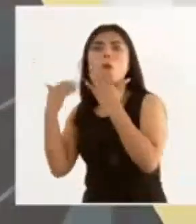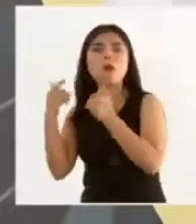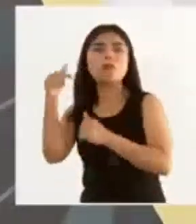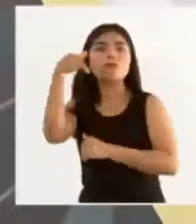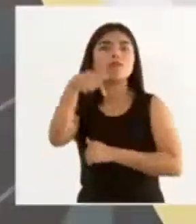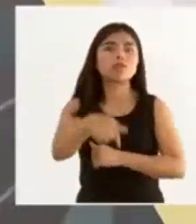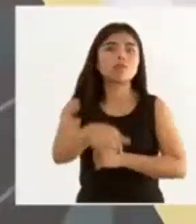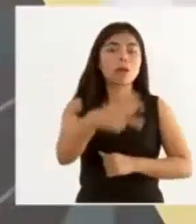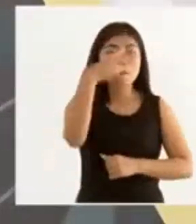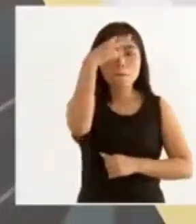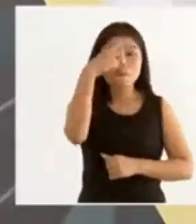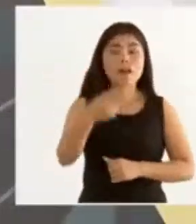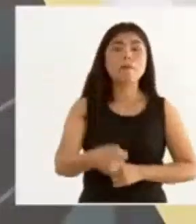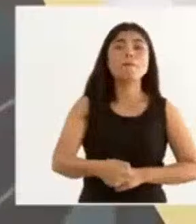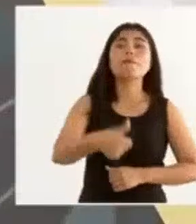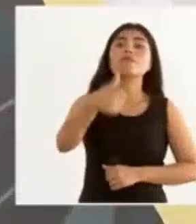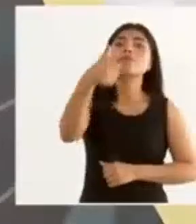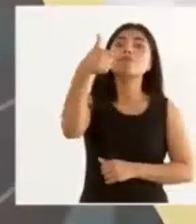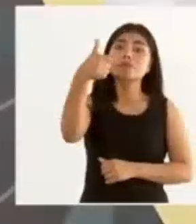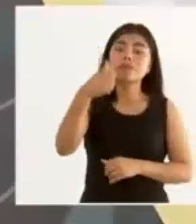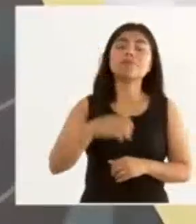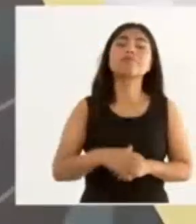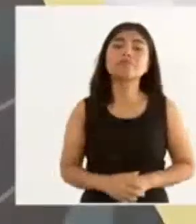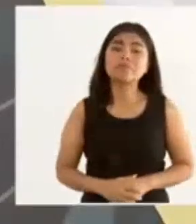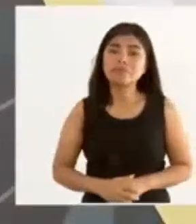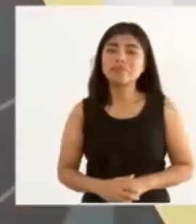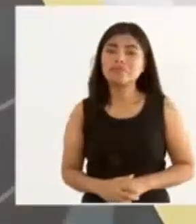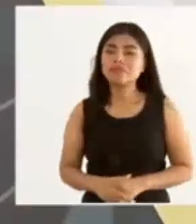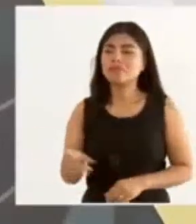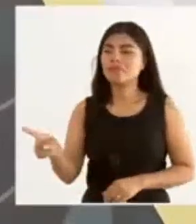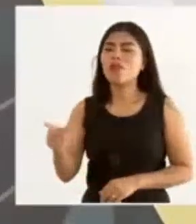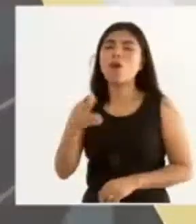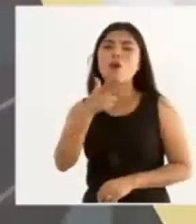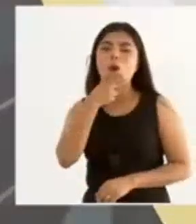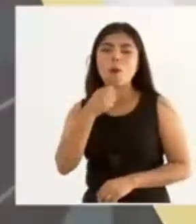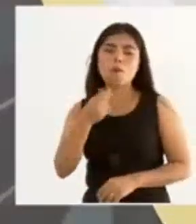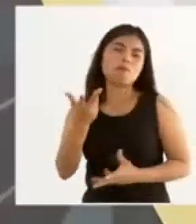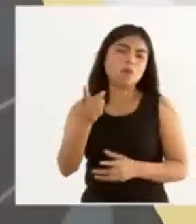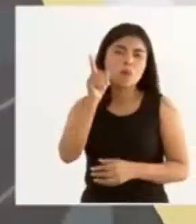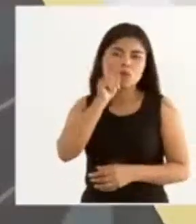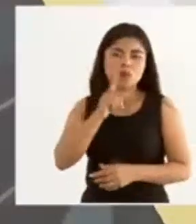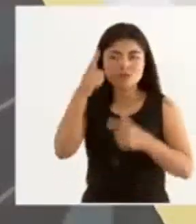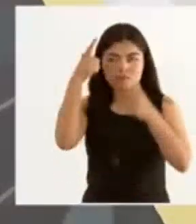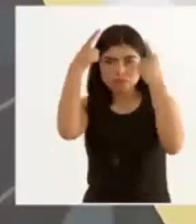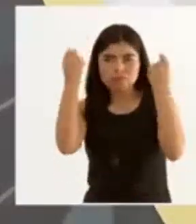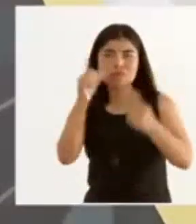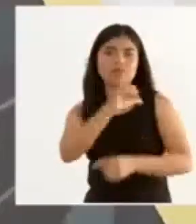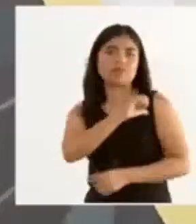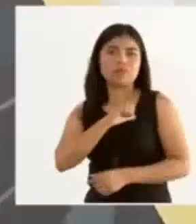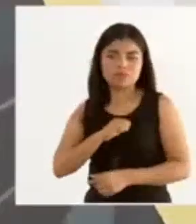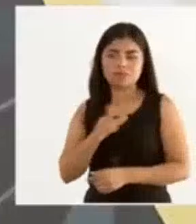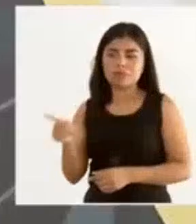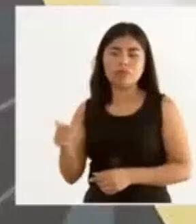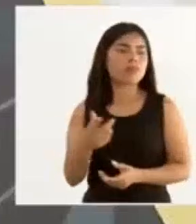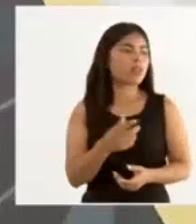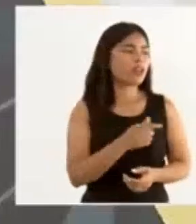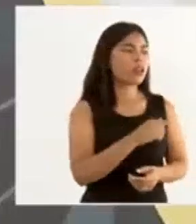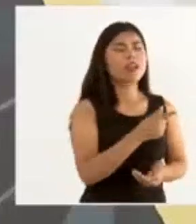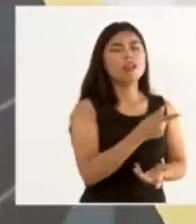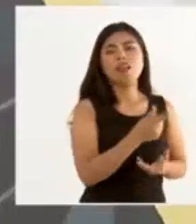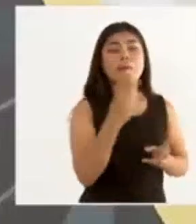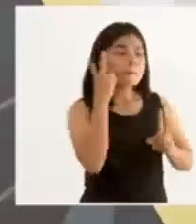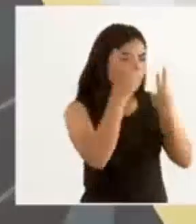y ellos tienen sus pacientes y van y los visitan todos los días dependiendo del día que les toca.